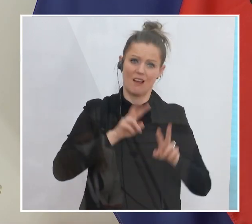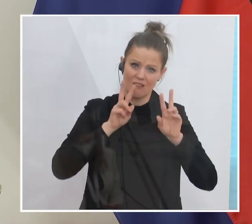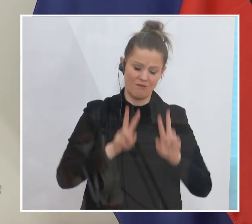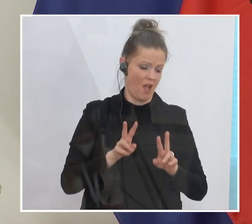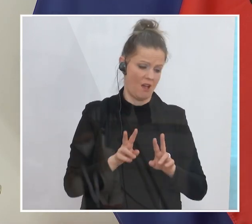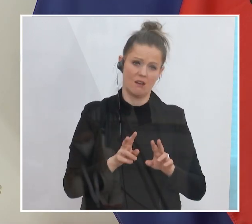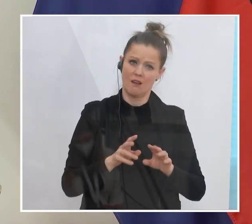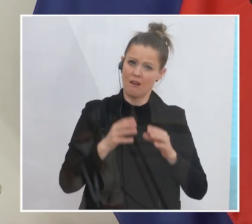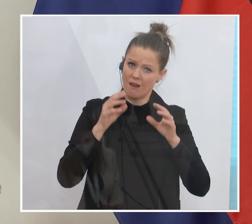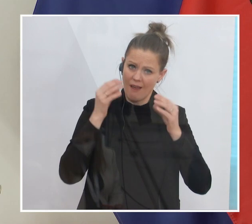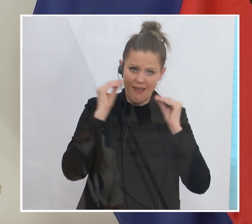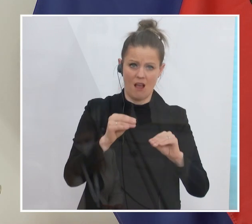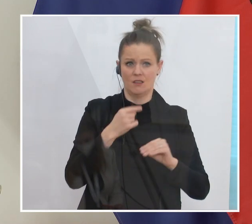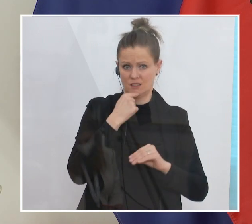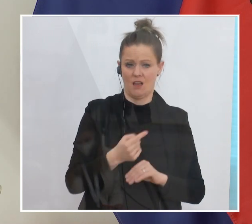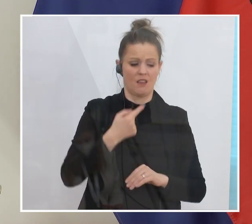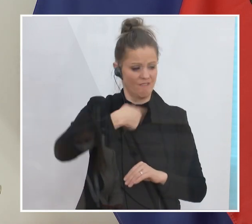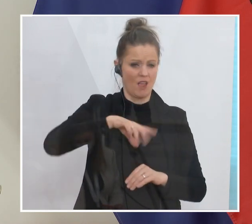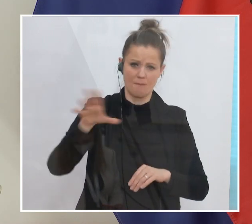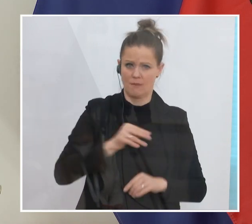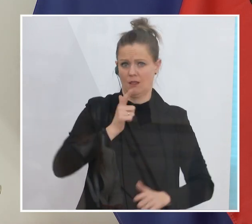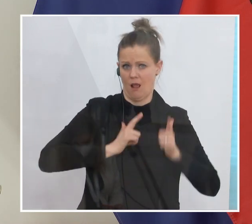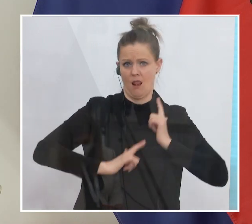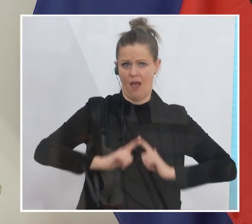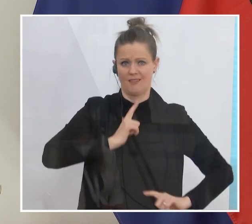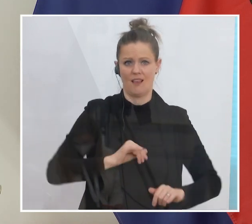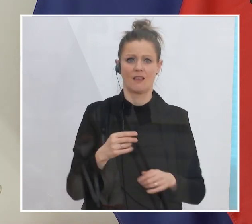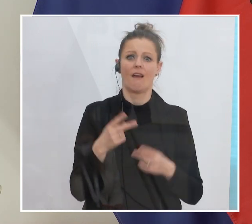wirklich ausdrücklich versichern - auch mit diesen Branchen, egal, ob das die Gastronomen sind, ob